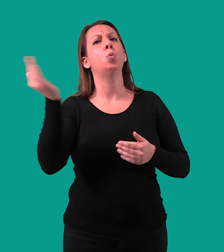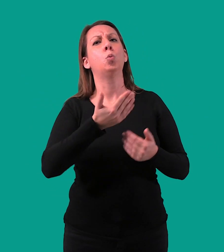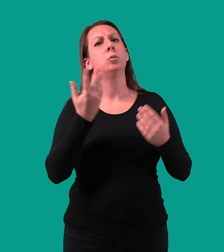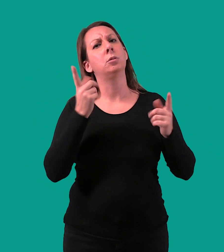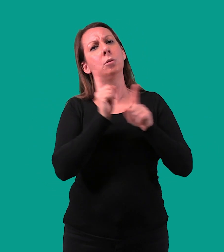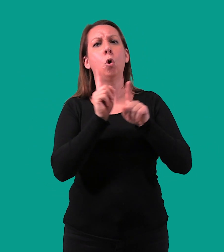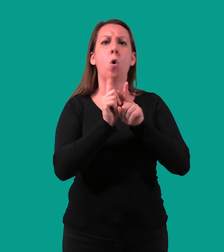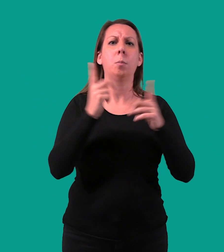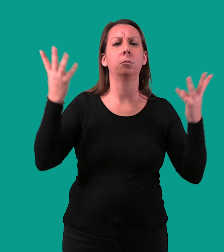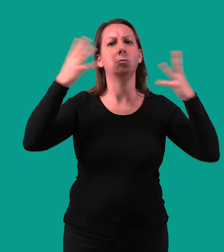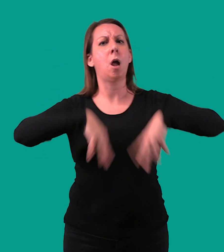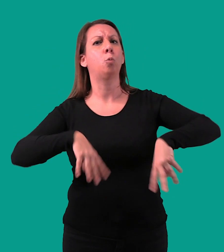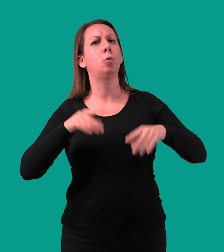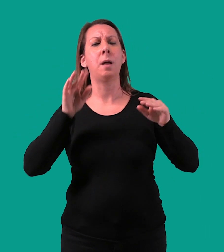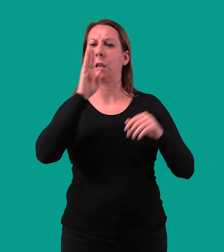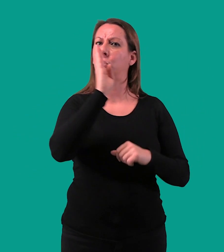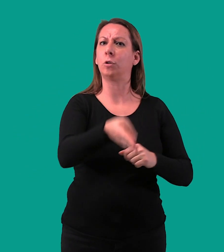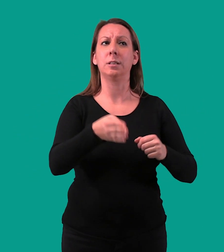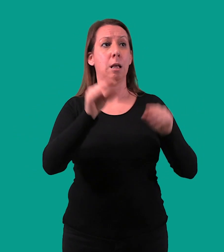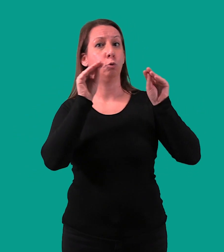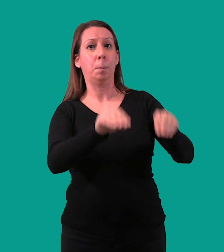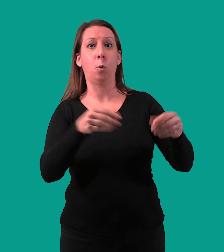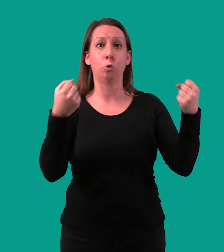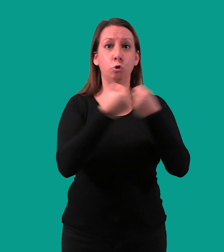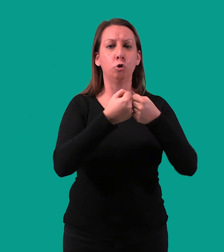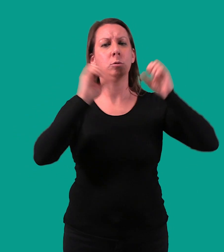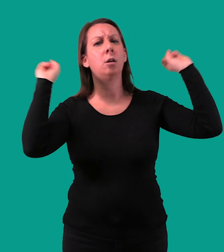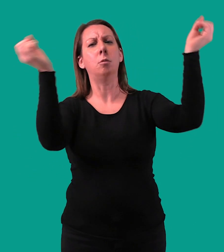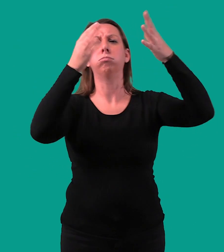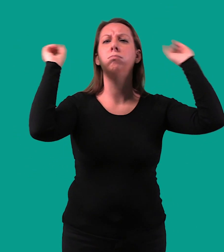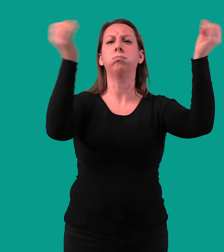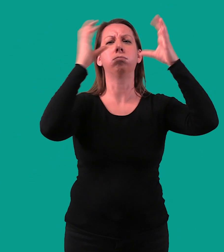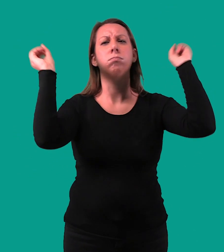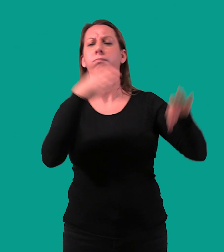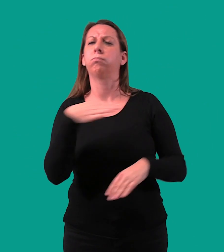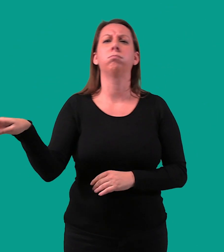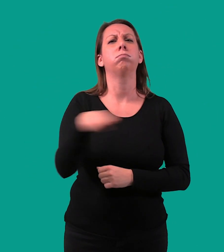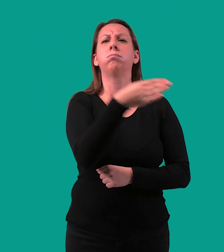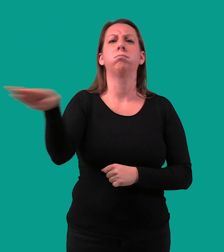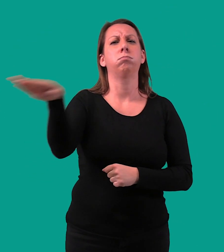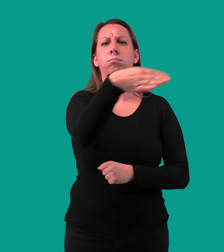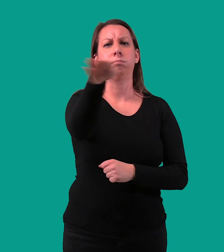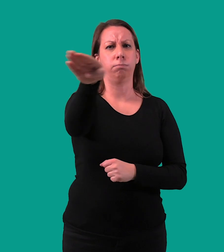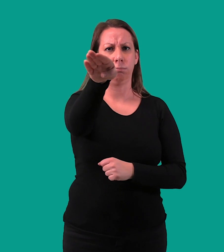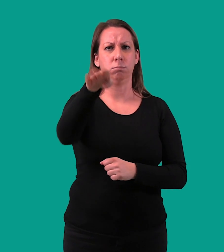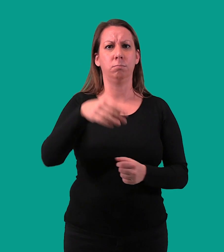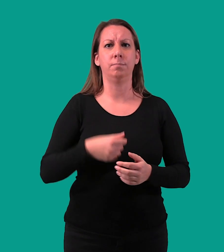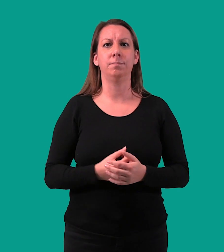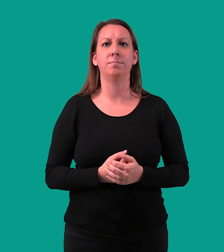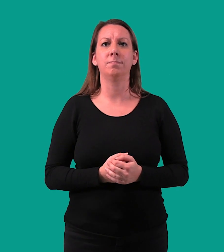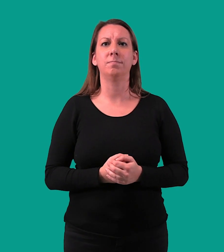Poi tutti si dirigono immediatamente verso la scena alla scena dell'incidente con le luci blu lampeggianti.